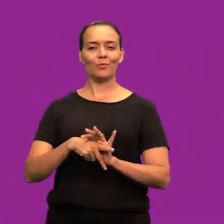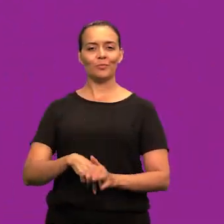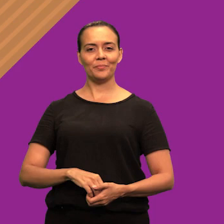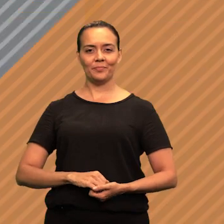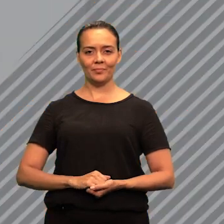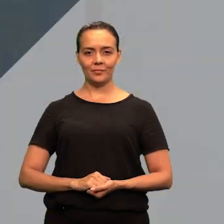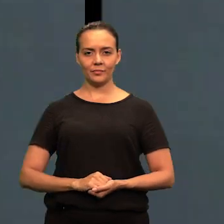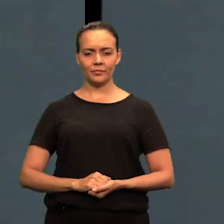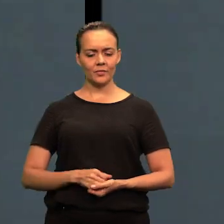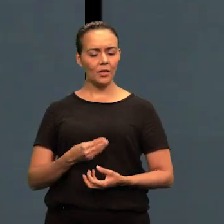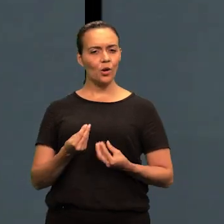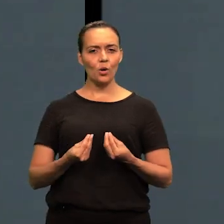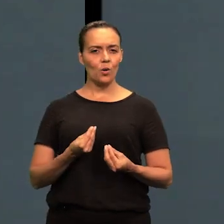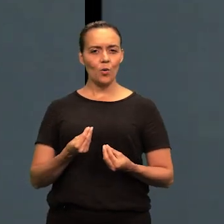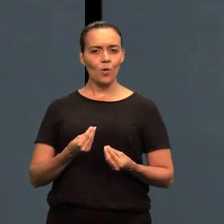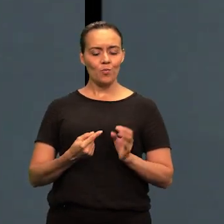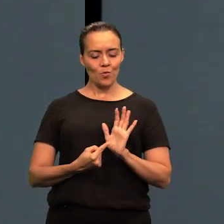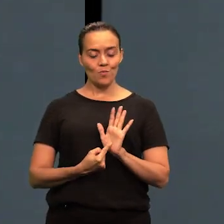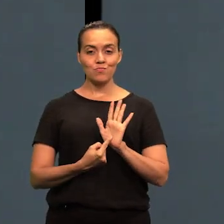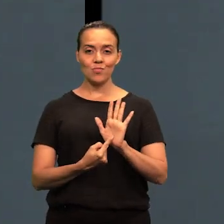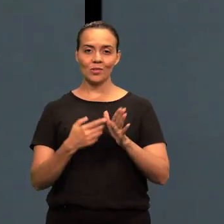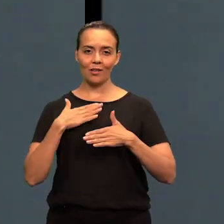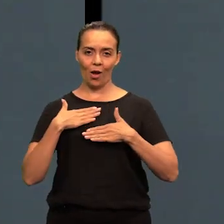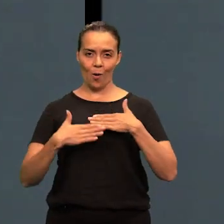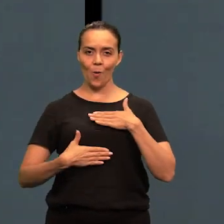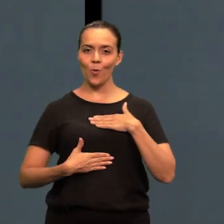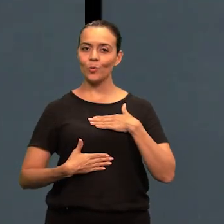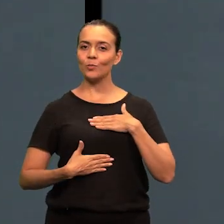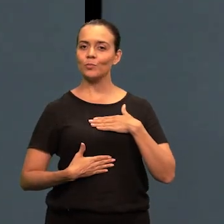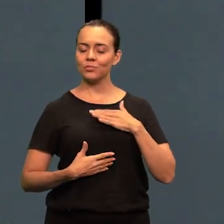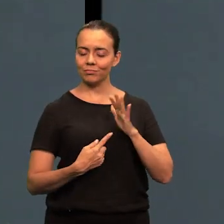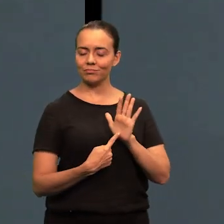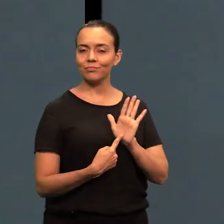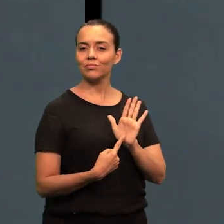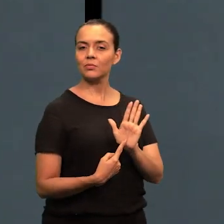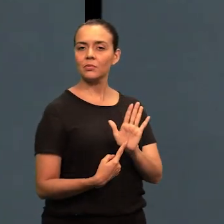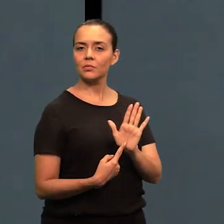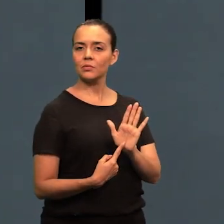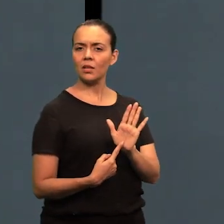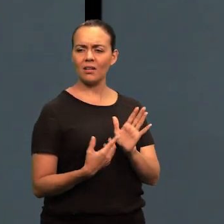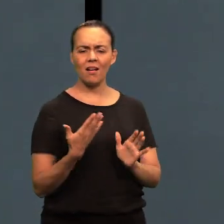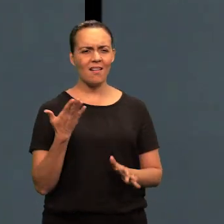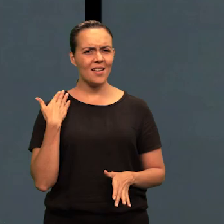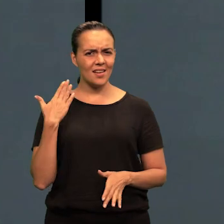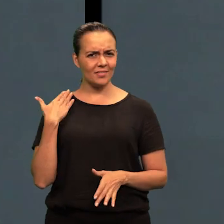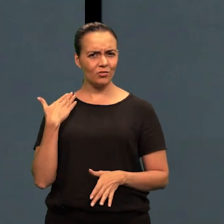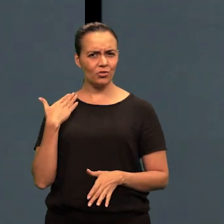[Renato Mezan] A questão da exibição do corpo deixou de ser um assunto tabu